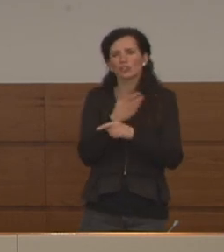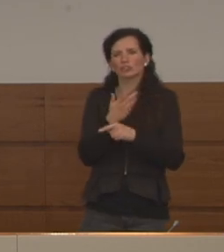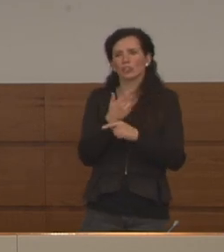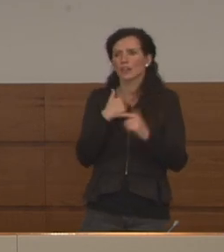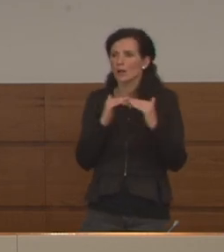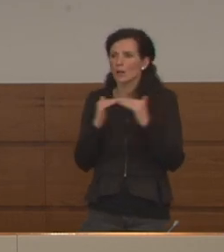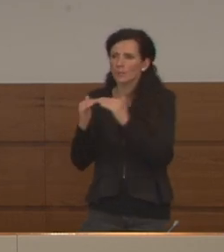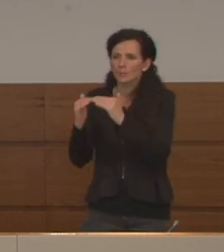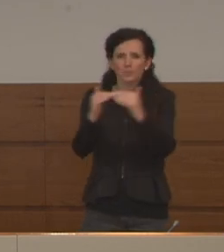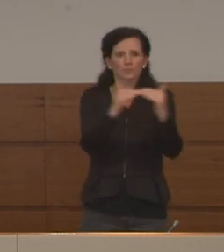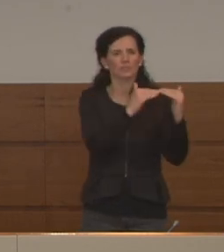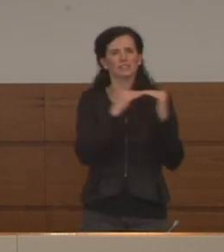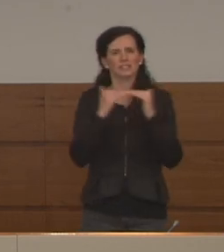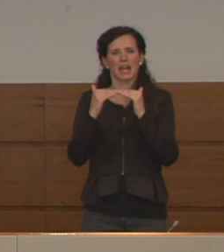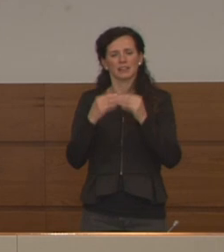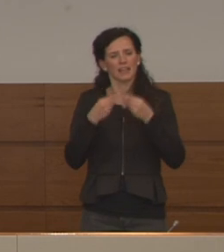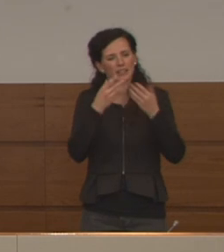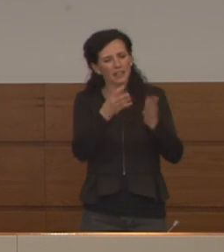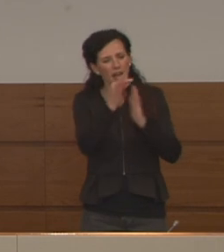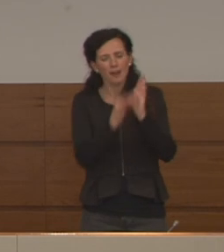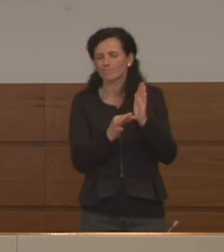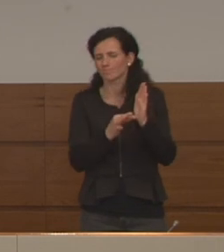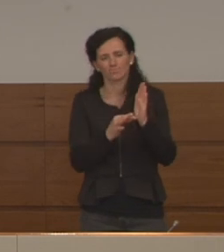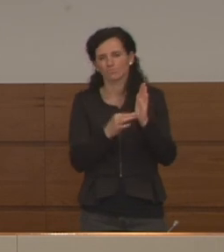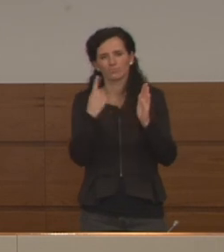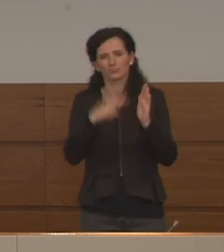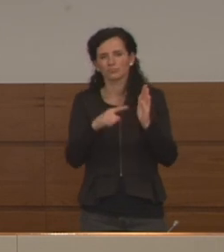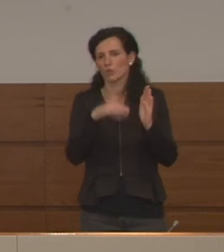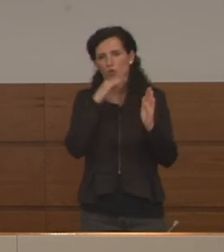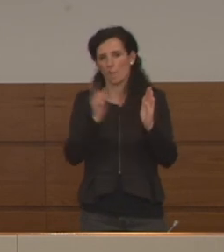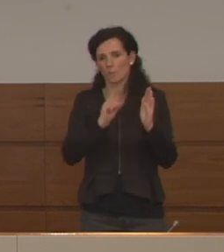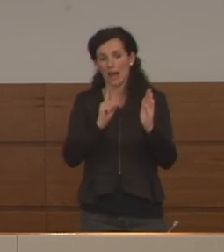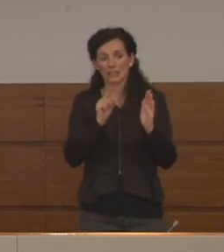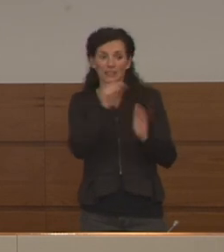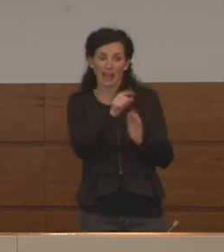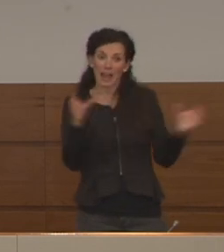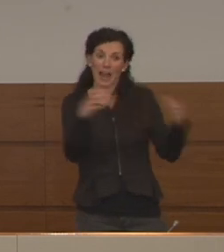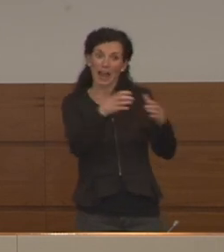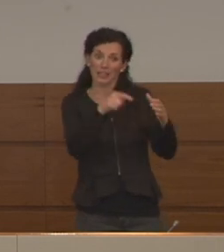di metratura quadrata e così via. Non basta questo. Ci deve essere qualcosa di molto di più.